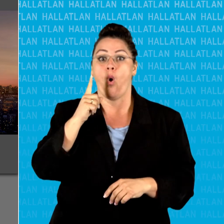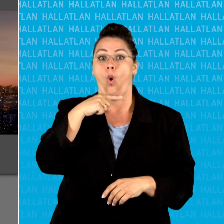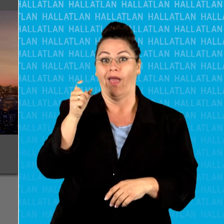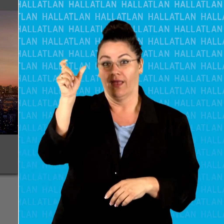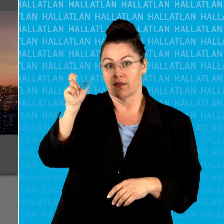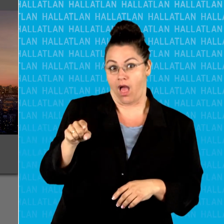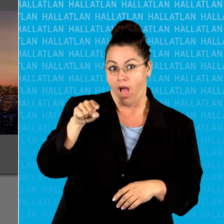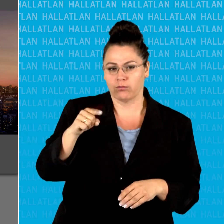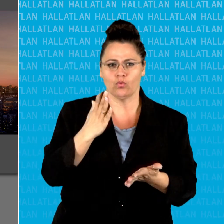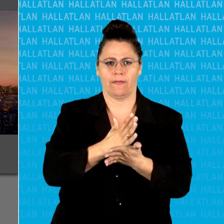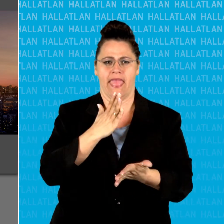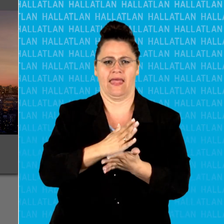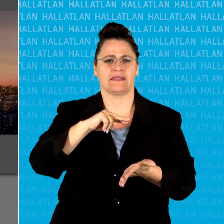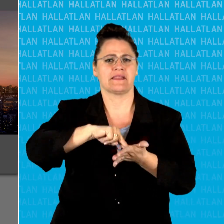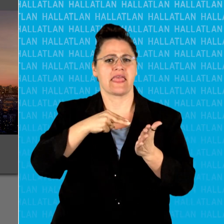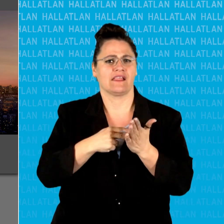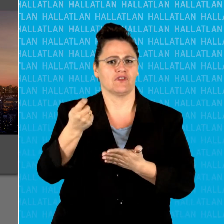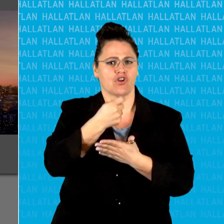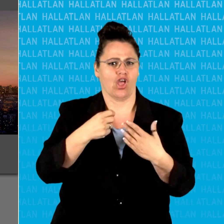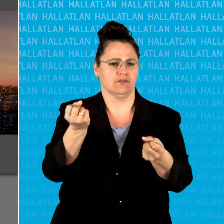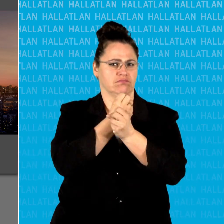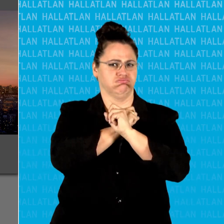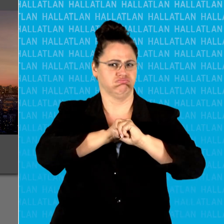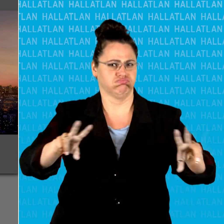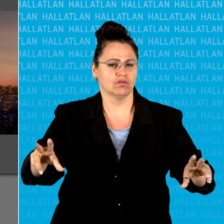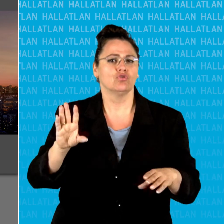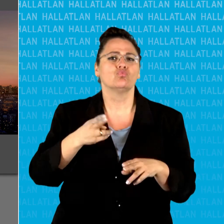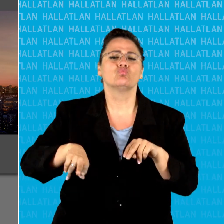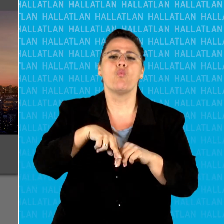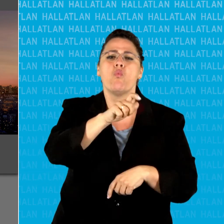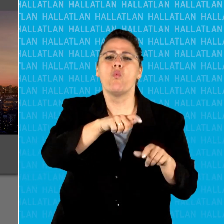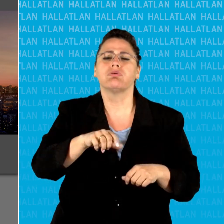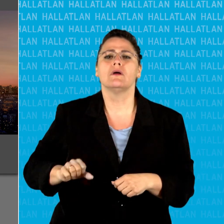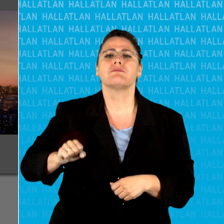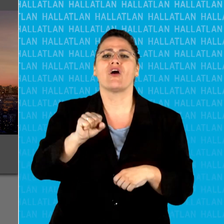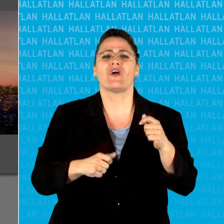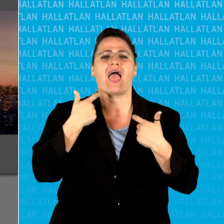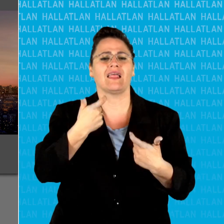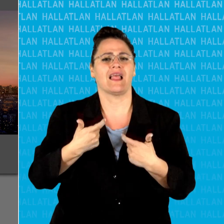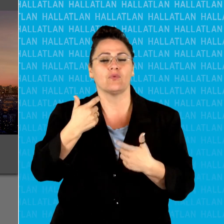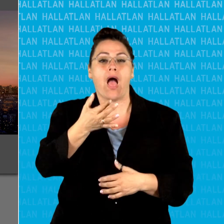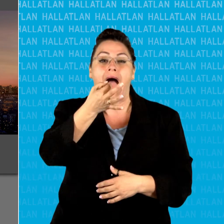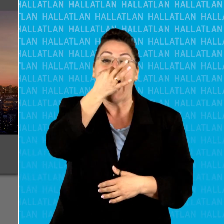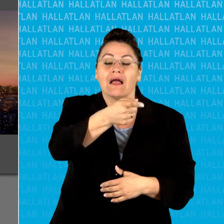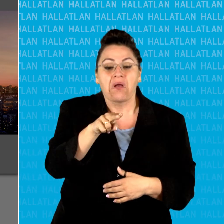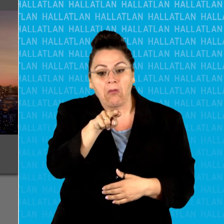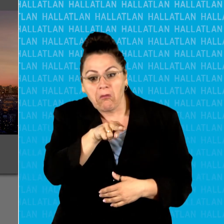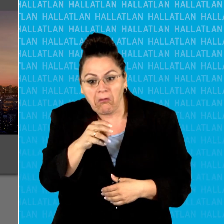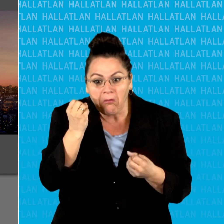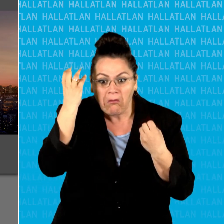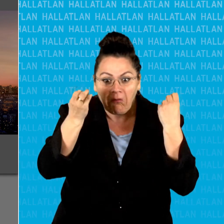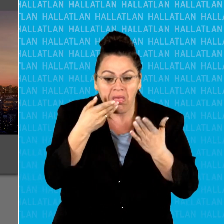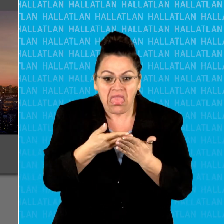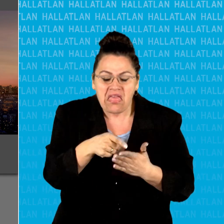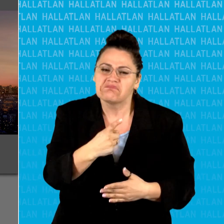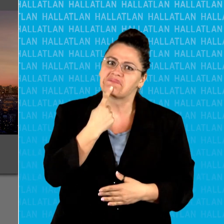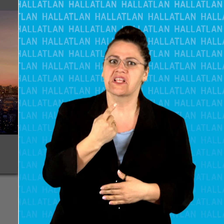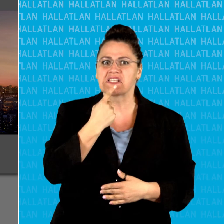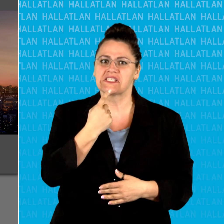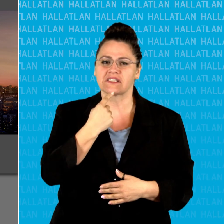de Oiaonomou már szétküldte a terveket több befektetőnek, hátha látnak benne fantáziát.